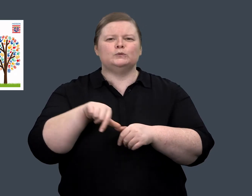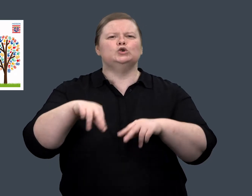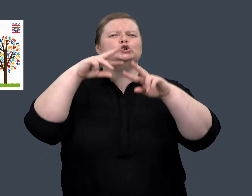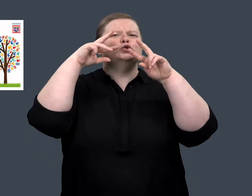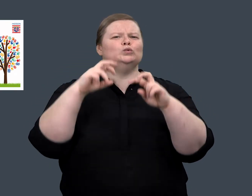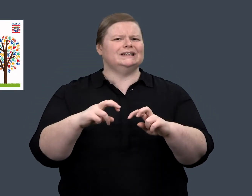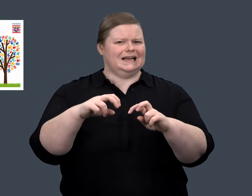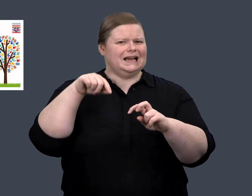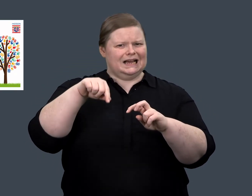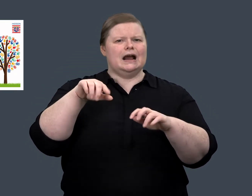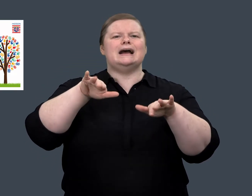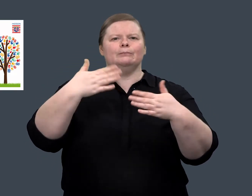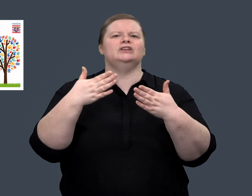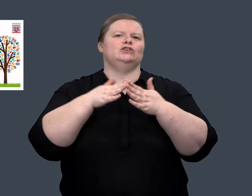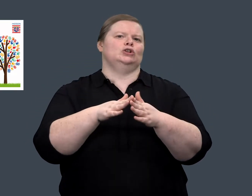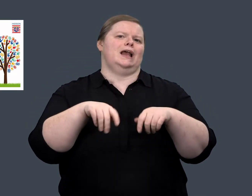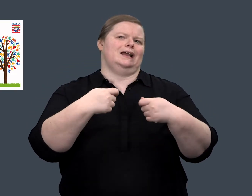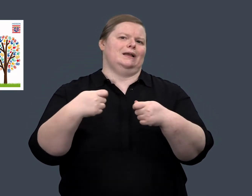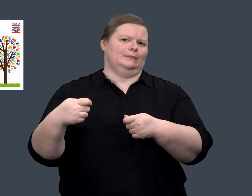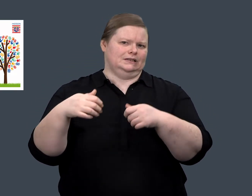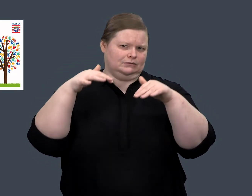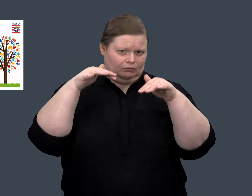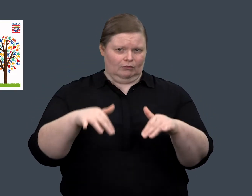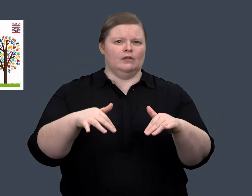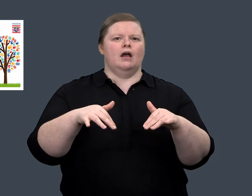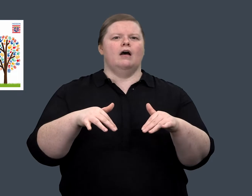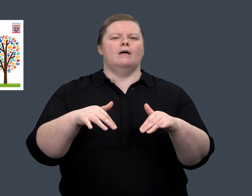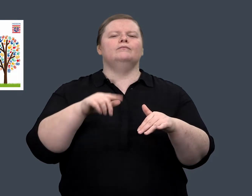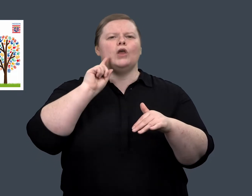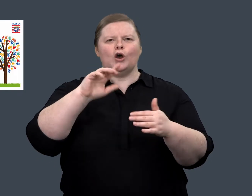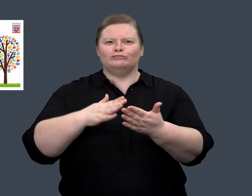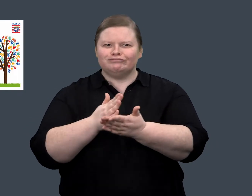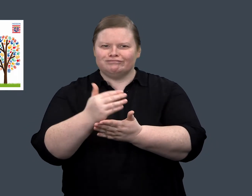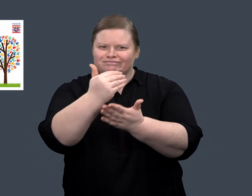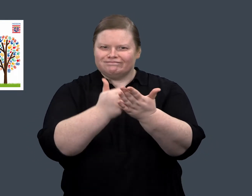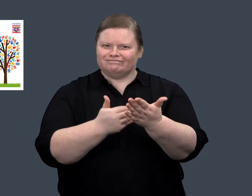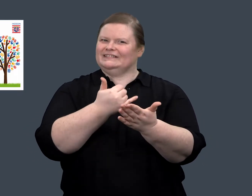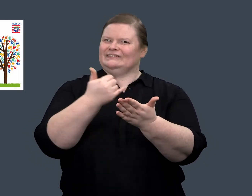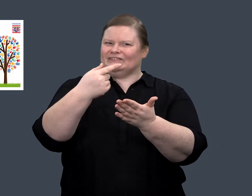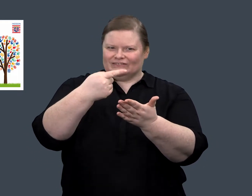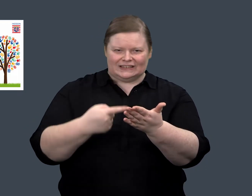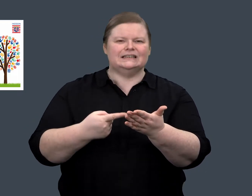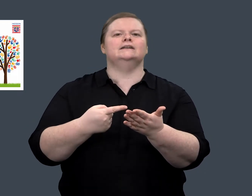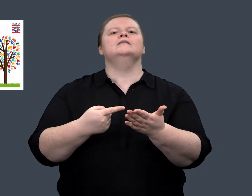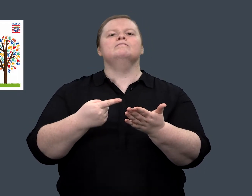Die Zwischenergebnisse der Studie und der Wegweiser